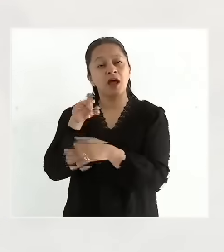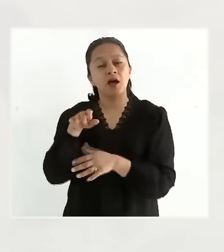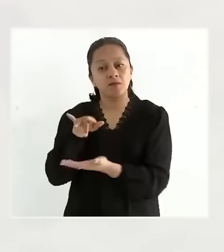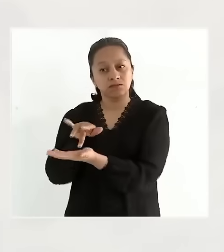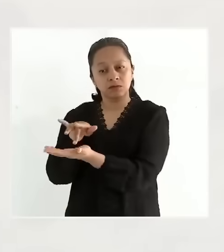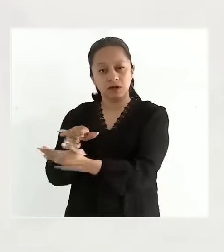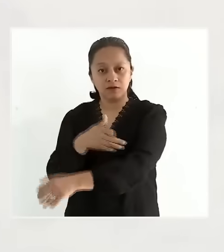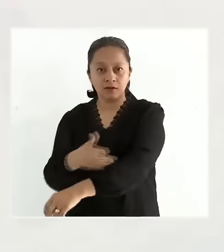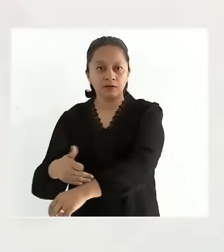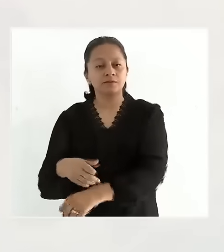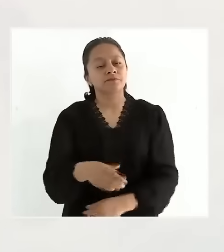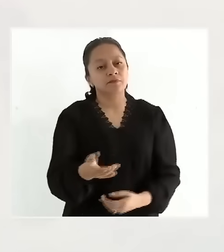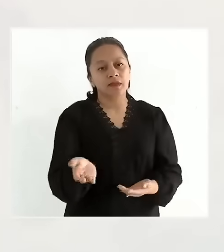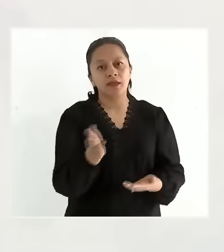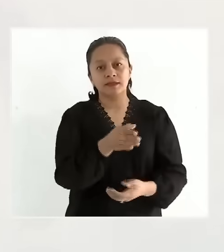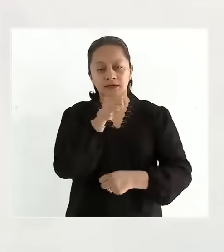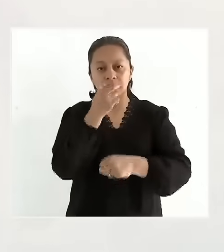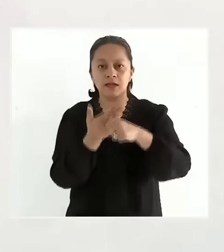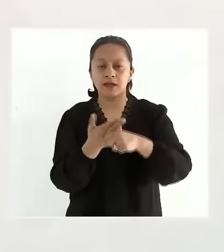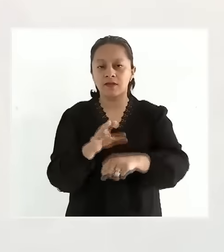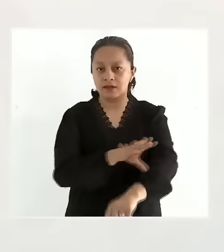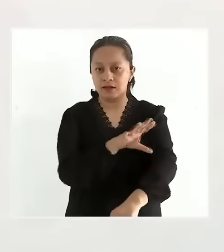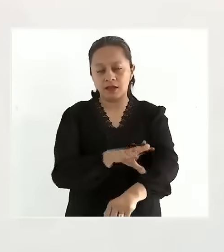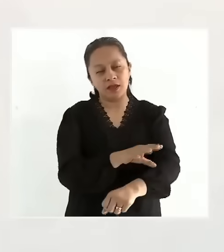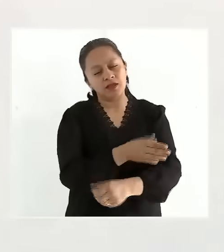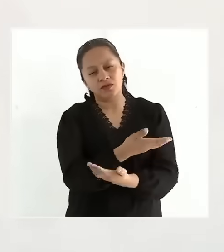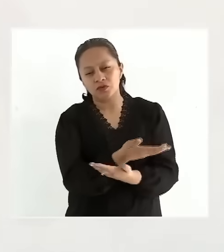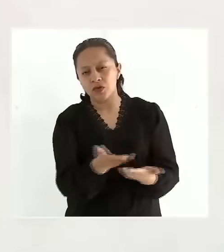Elena González Escobar, secretaria de energía, a los demás integrantes de la gimia federal,